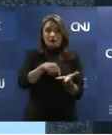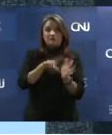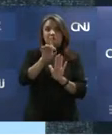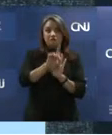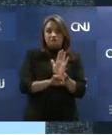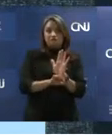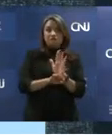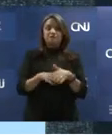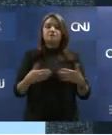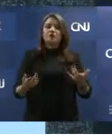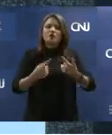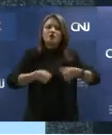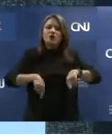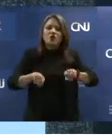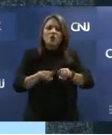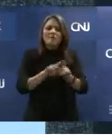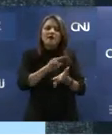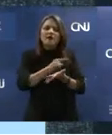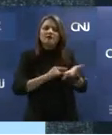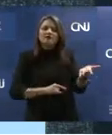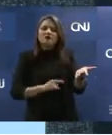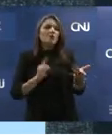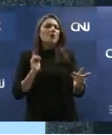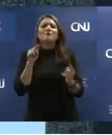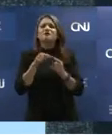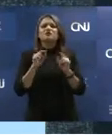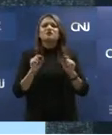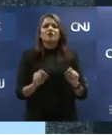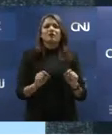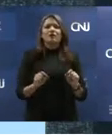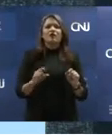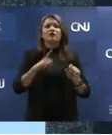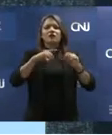tem por objetivo maior cumprir os ditames da Convenção Interamericana